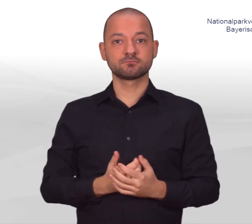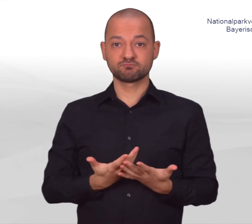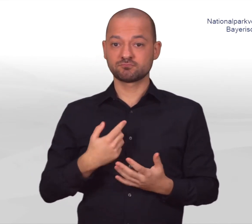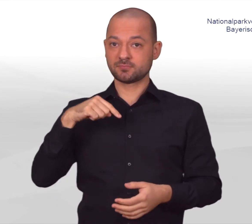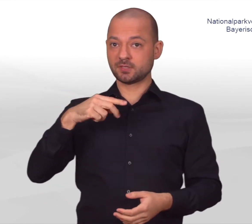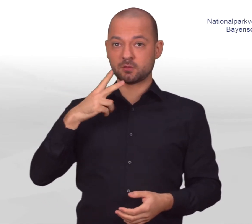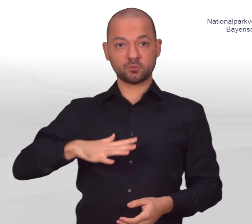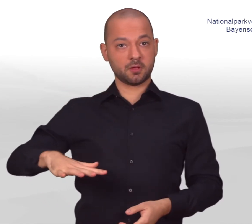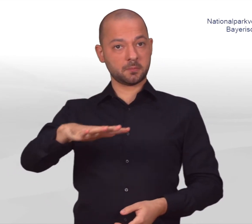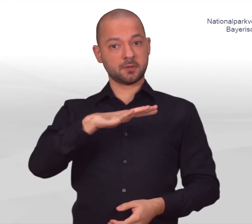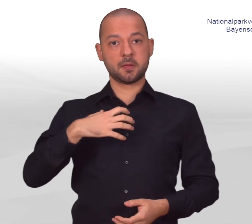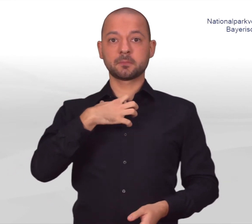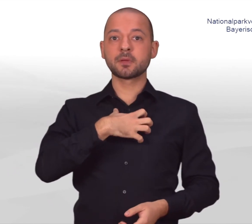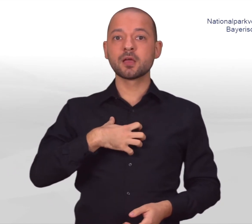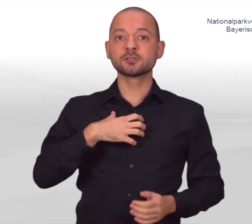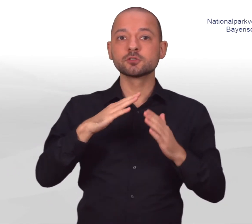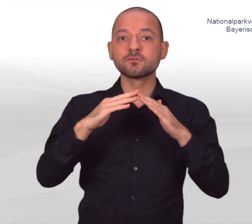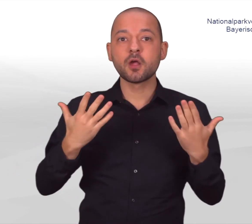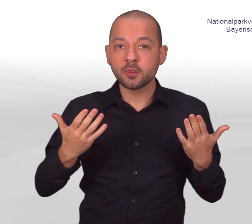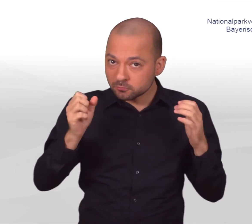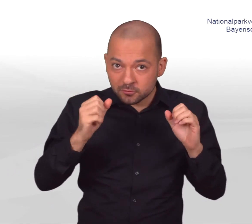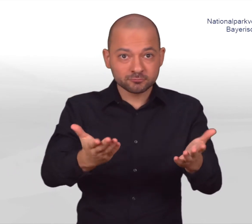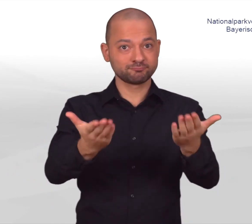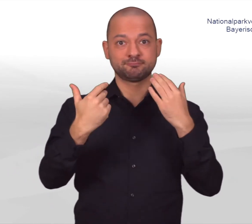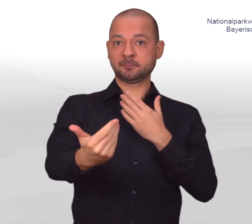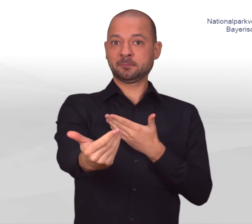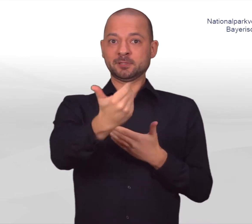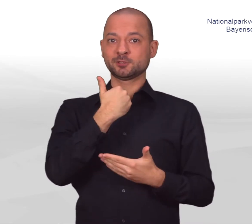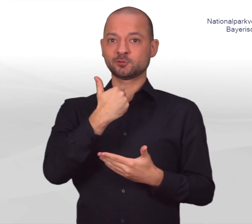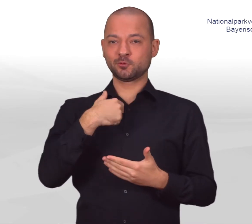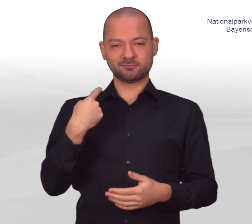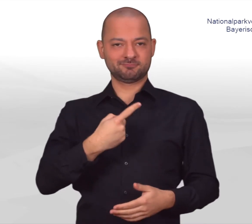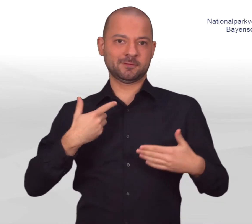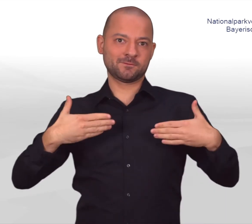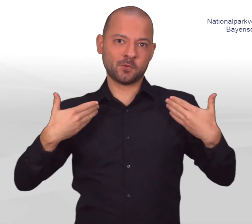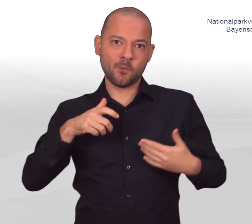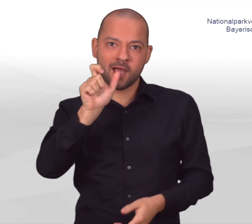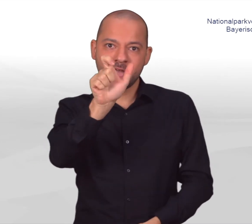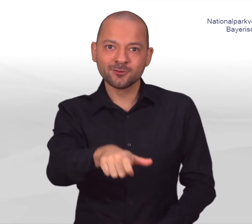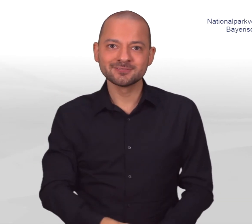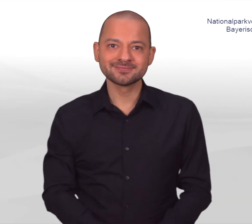Besuchen Sie uns im Nationalpark Bayerischer Wald! Wir freuen uns auf Sie!